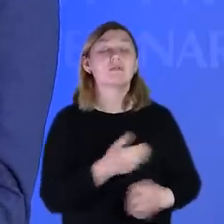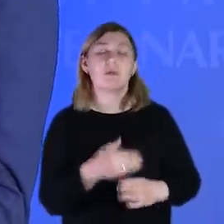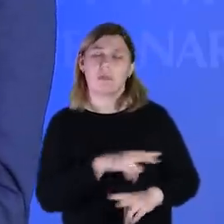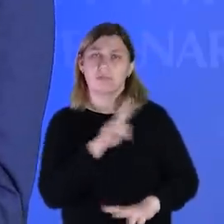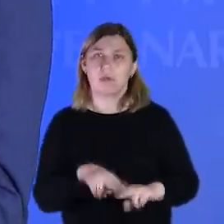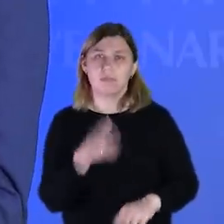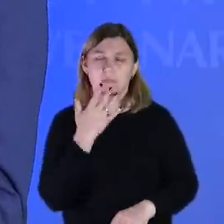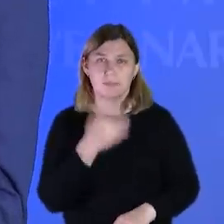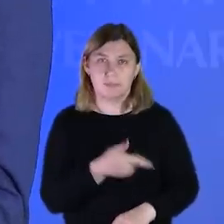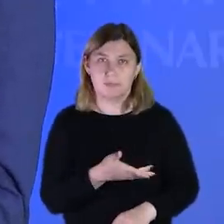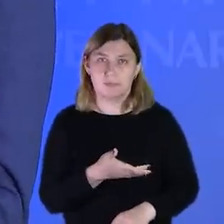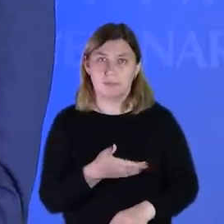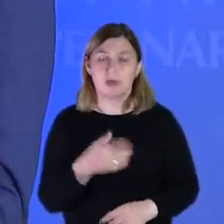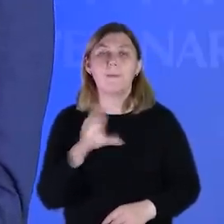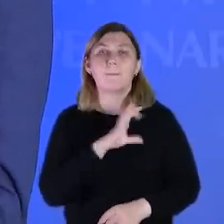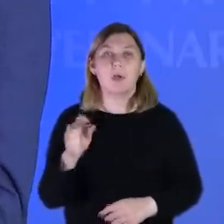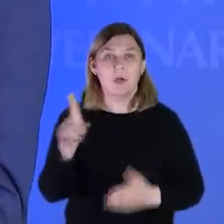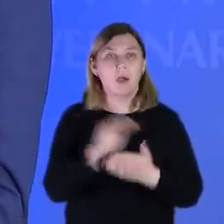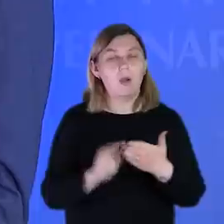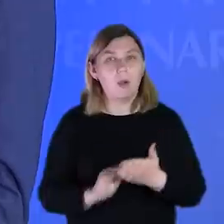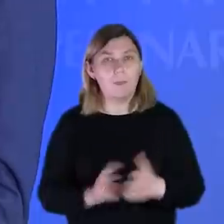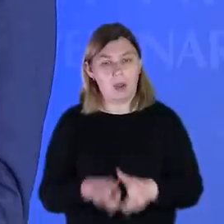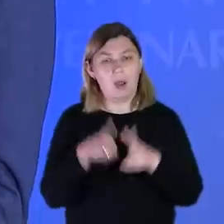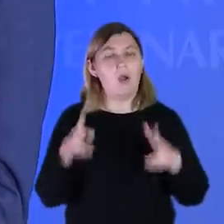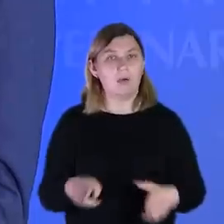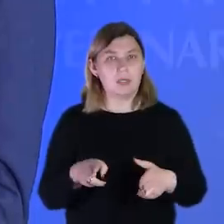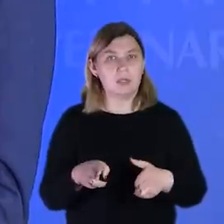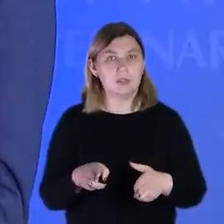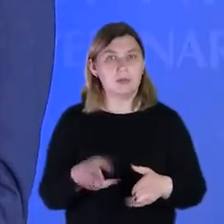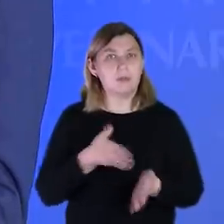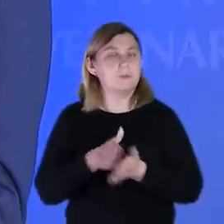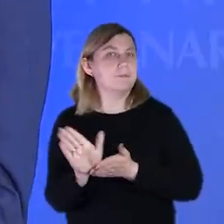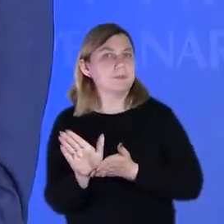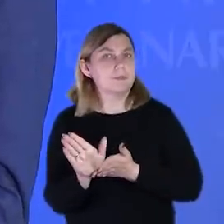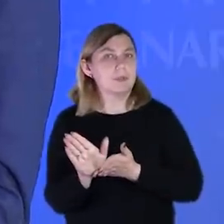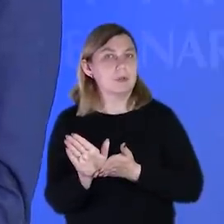Przywołuję go dlatego, że pan opisuje też okres, gdzie rozpoczyna się ze strony